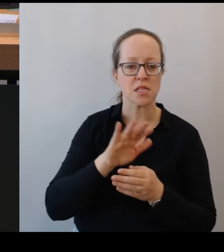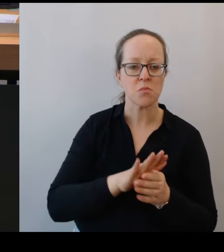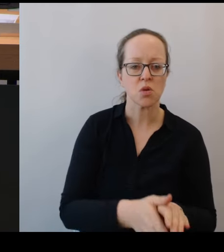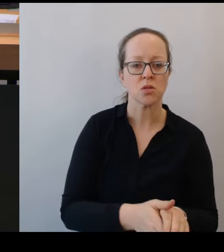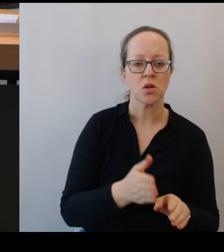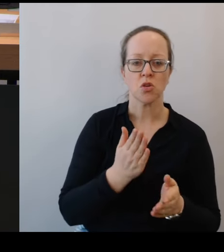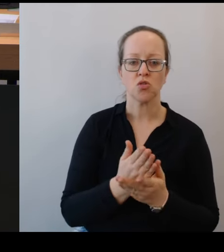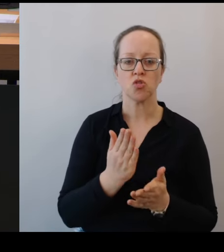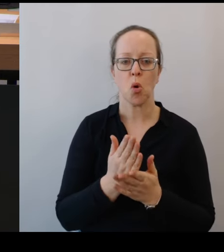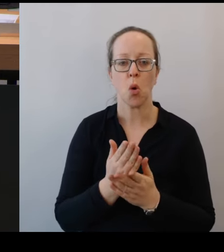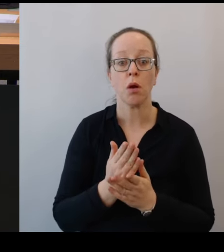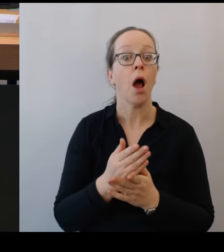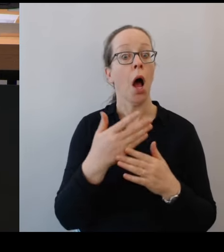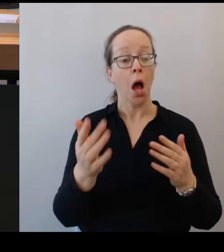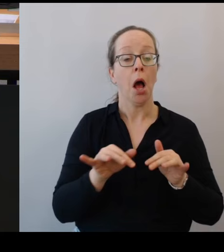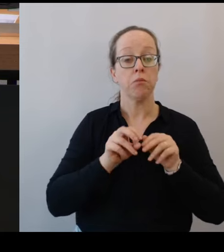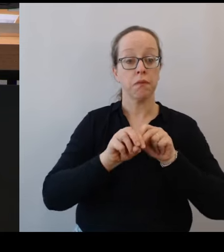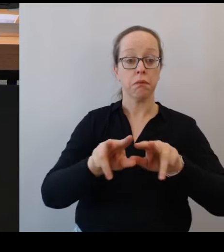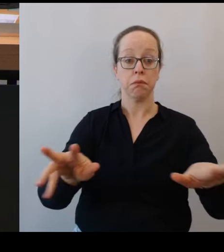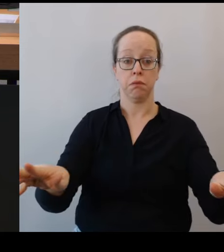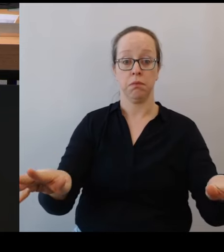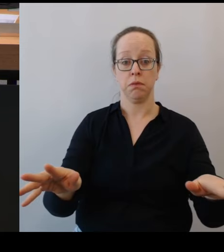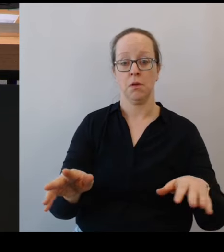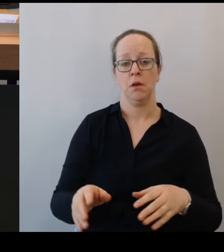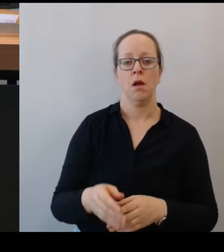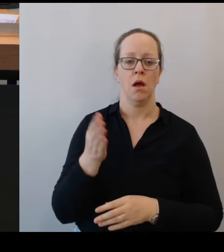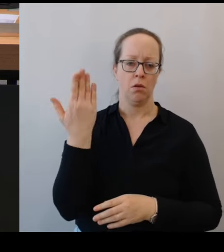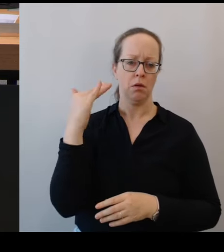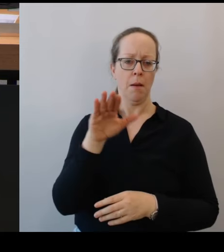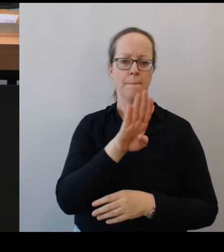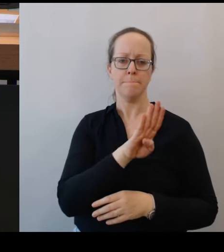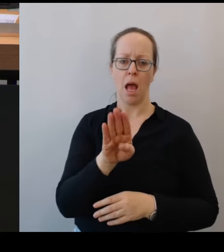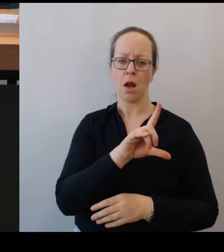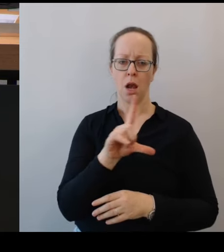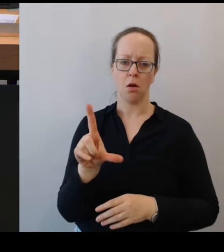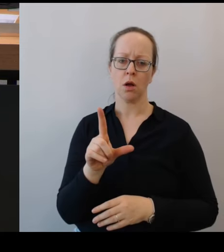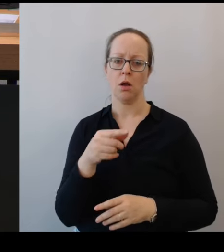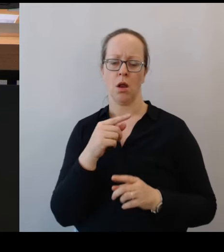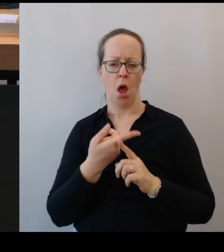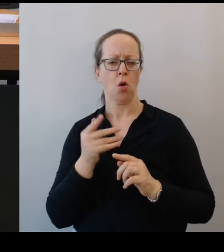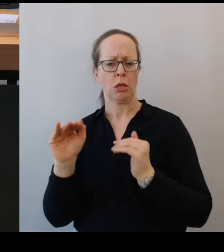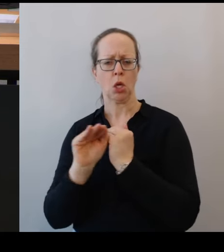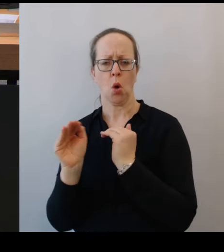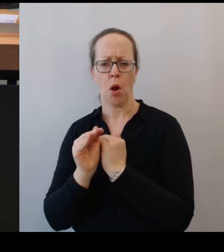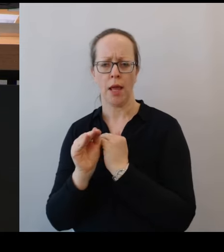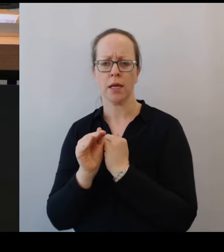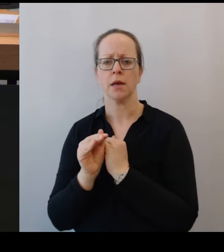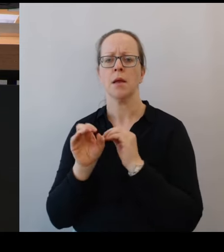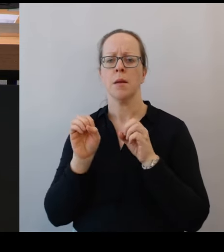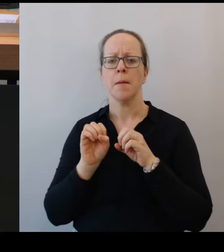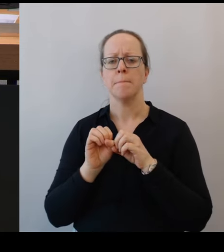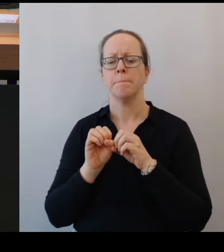als harmlose Professorinnen-Partei dargestellt wurden. Wehret den Anfängen war, als die Pogrome der 90er Jahre uns